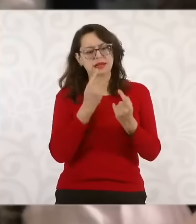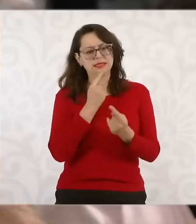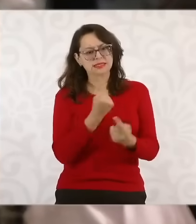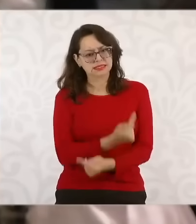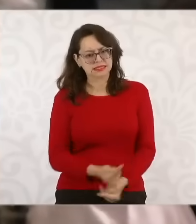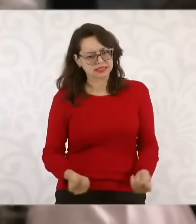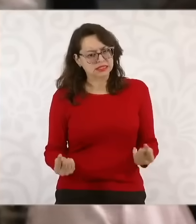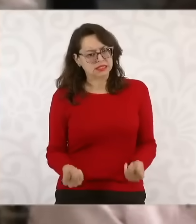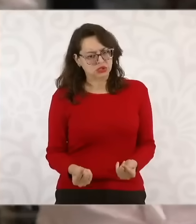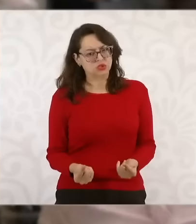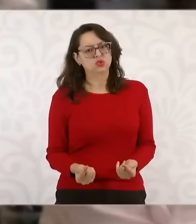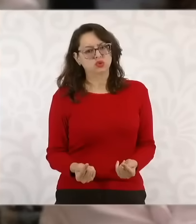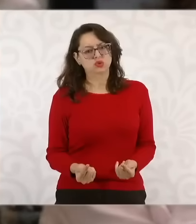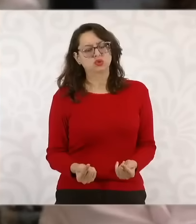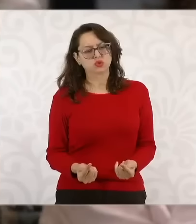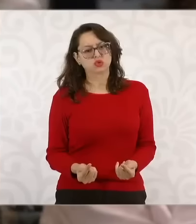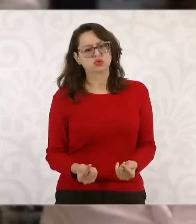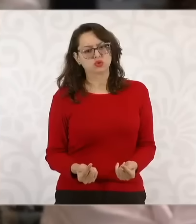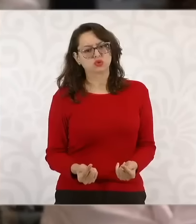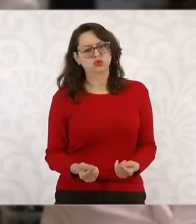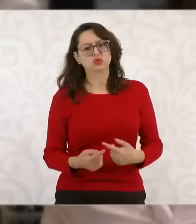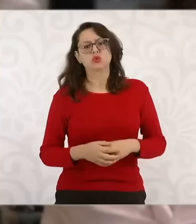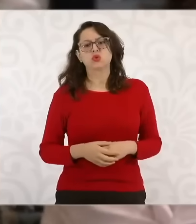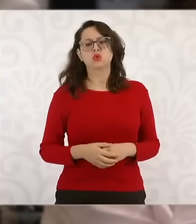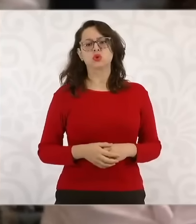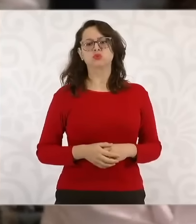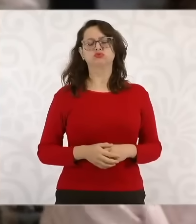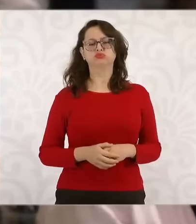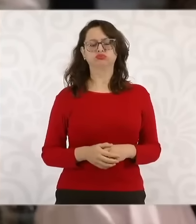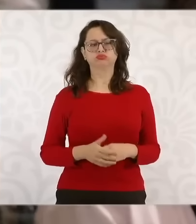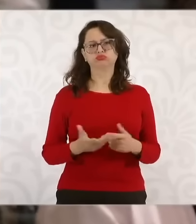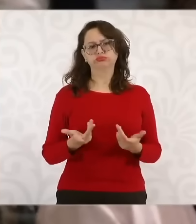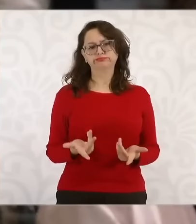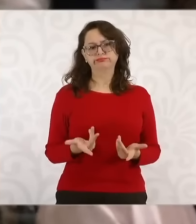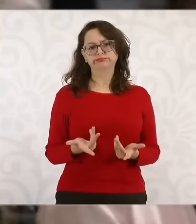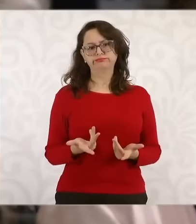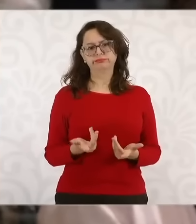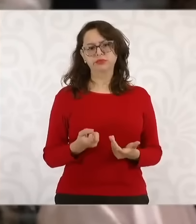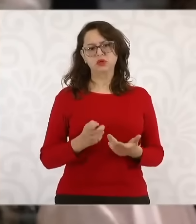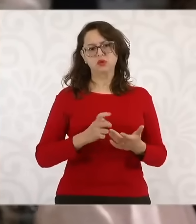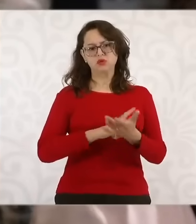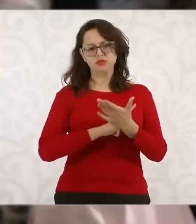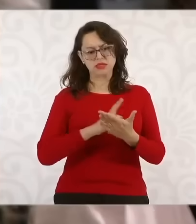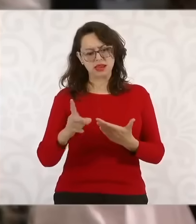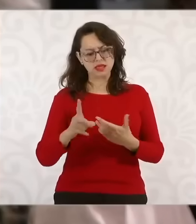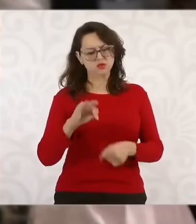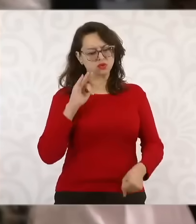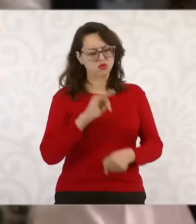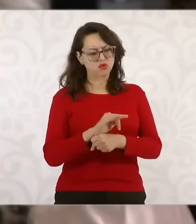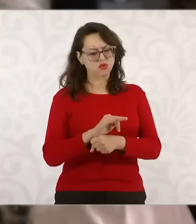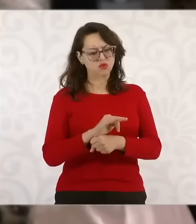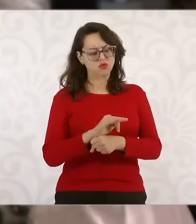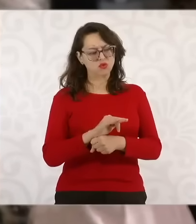pues también eh de qué forma se va a a blindar ese derecho también hacia los niños.